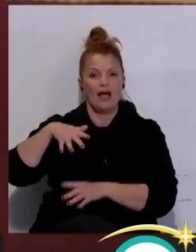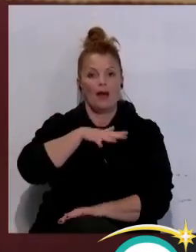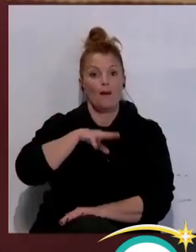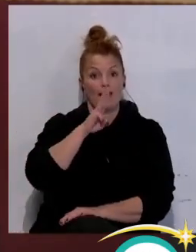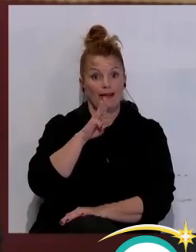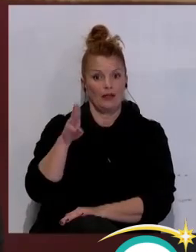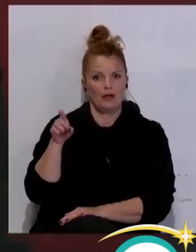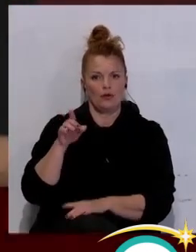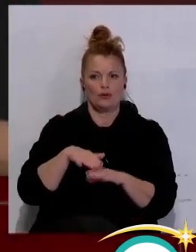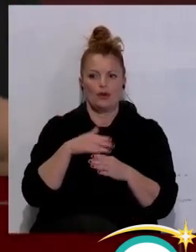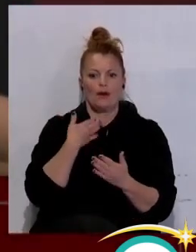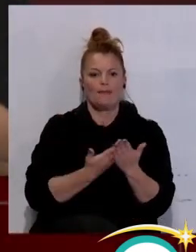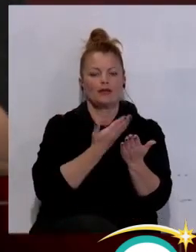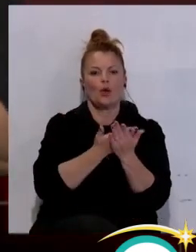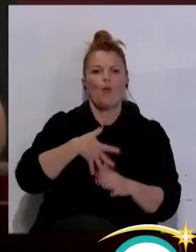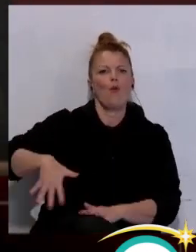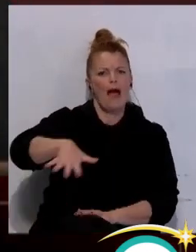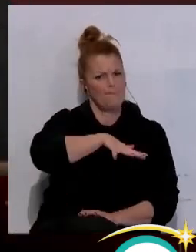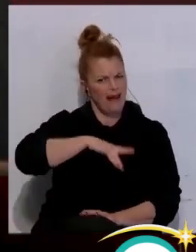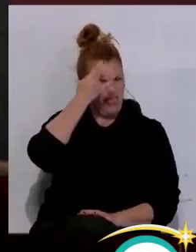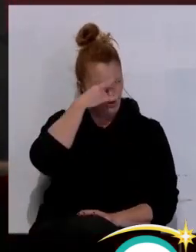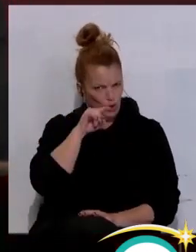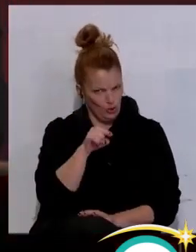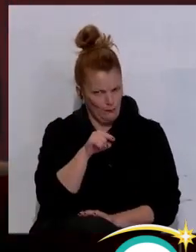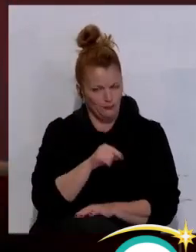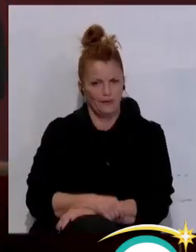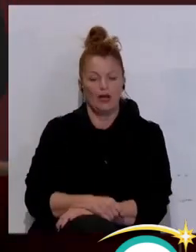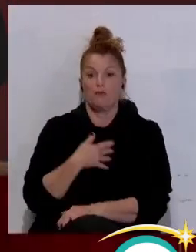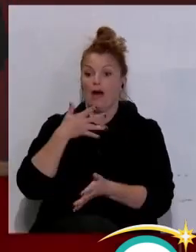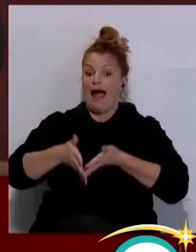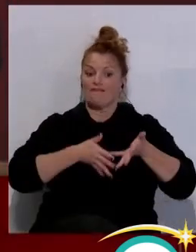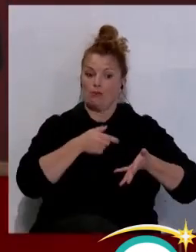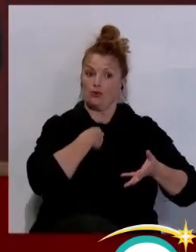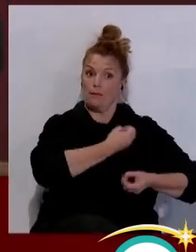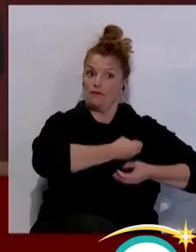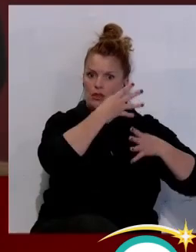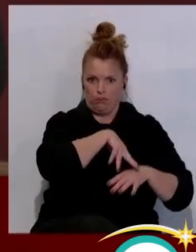una plaza de toros es decir eh nosotros hablamos de vivienda porque creemos que era una necesidad